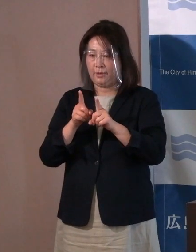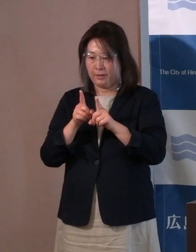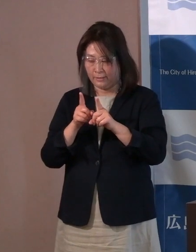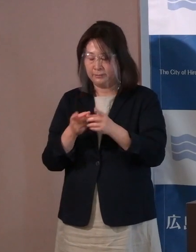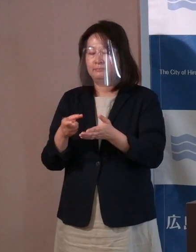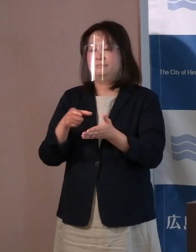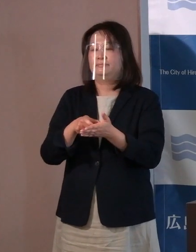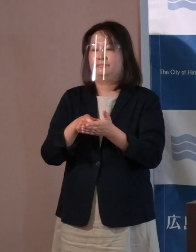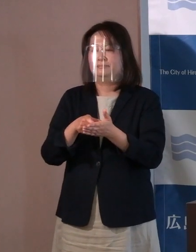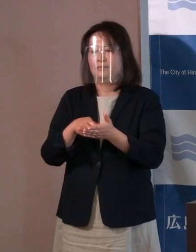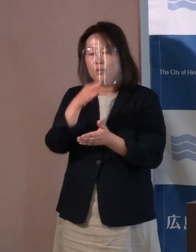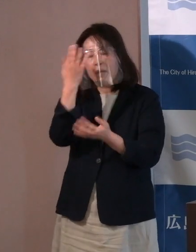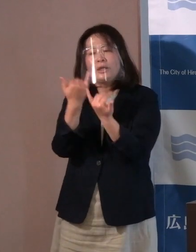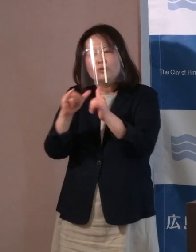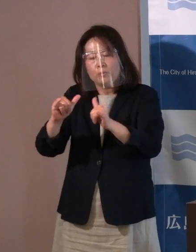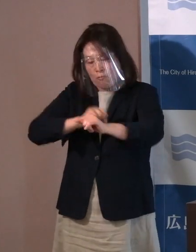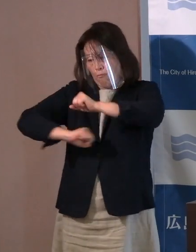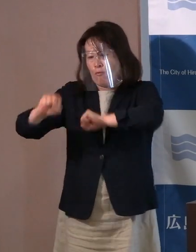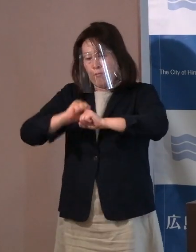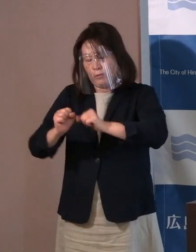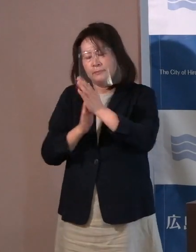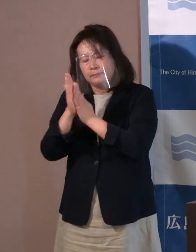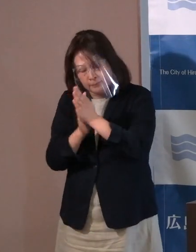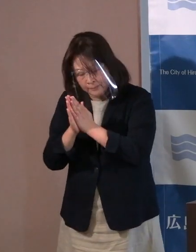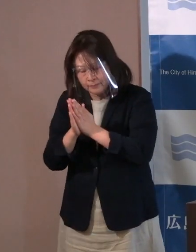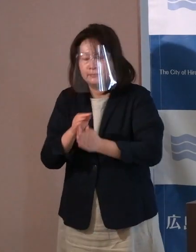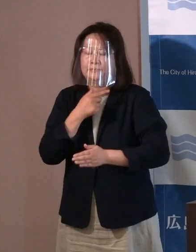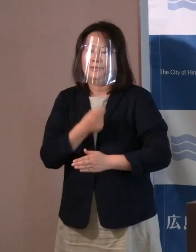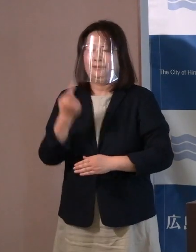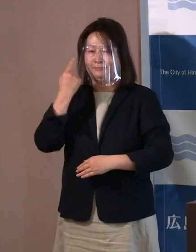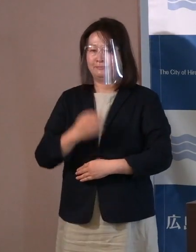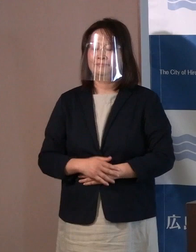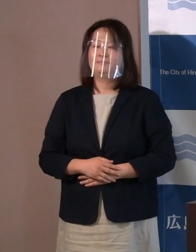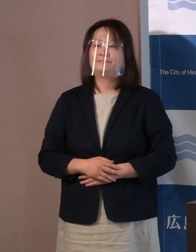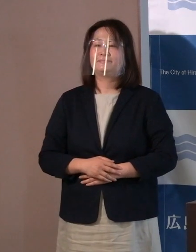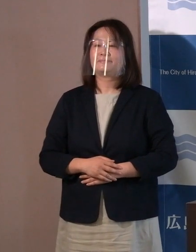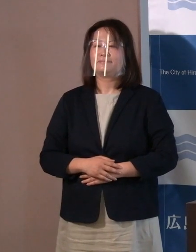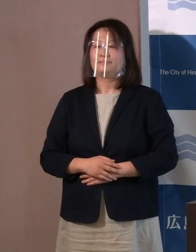若い人に行動を求めるというふうな 構成になっております｡